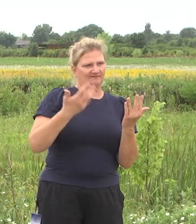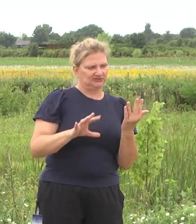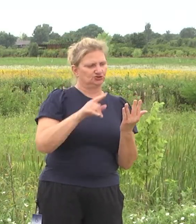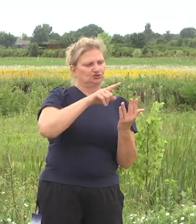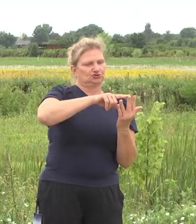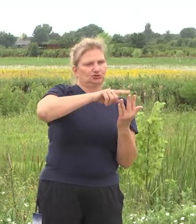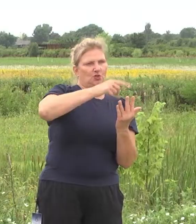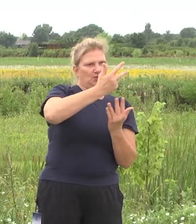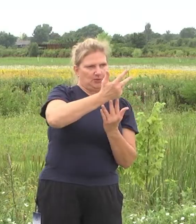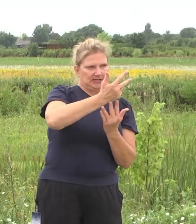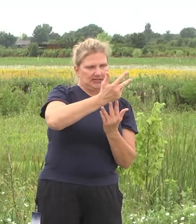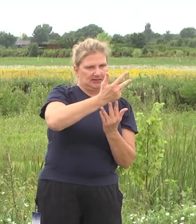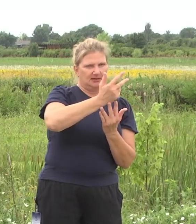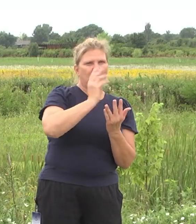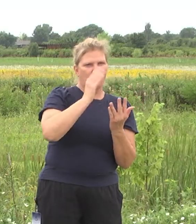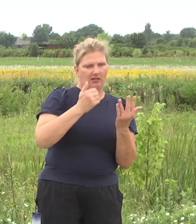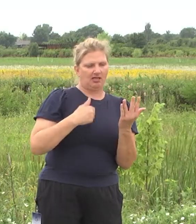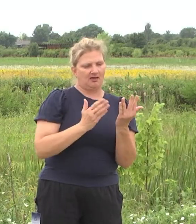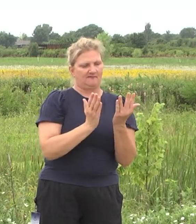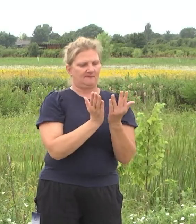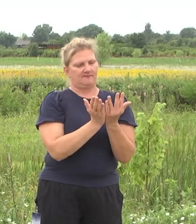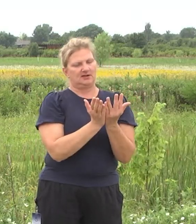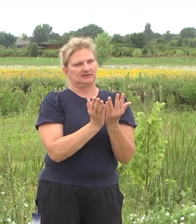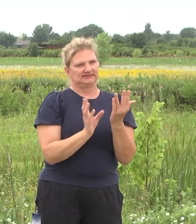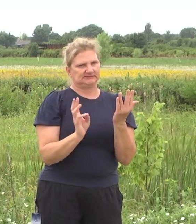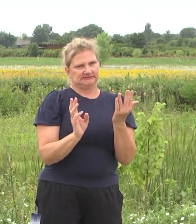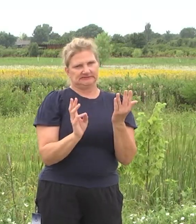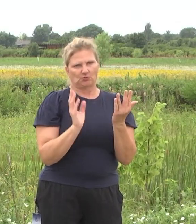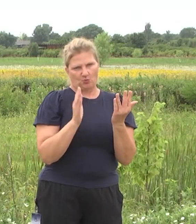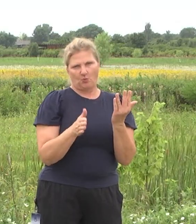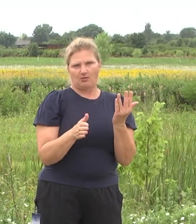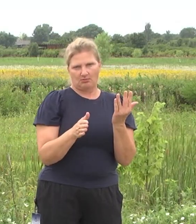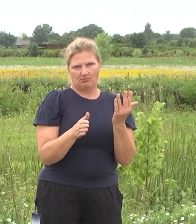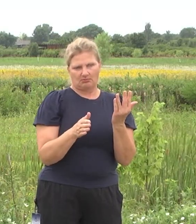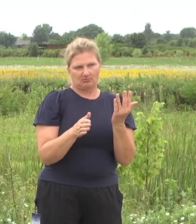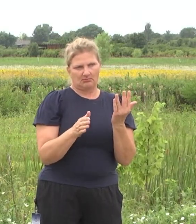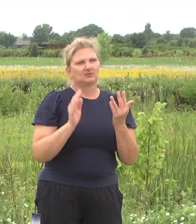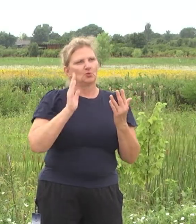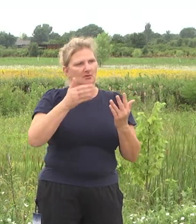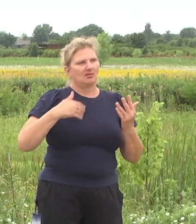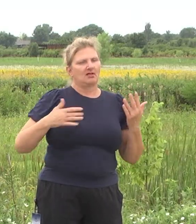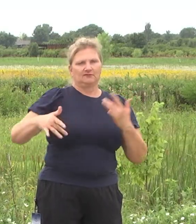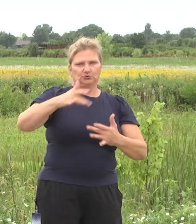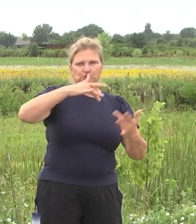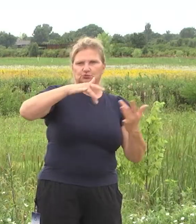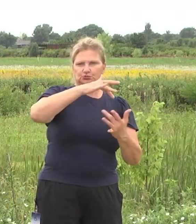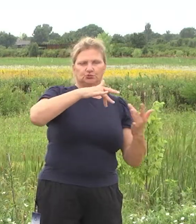por estar aquí para la fase tres. Y nuevamente, tendremos un recorrido aquí una vez que terminemos con